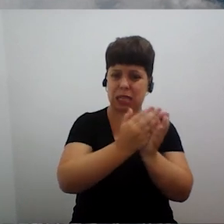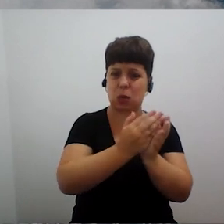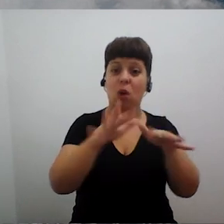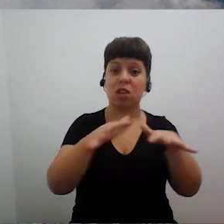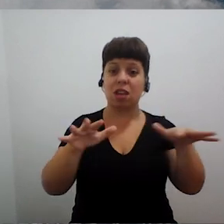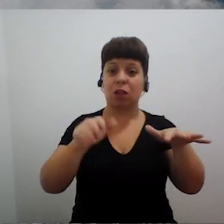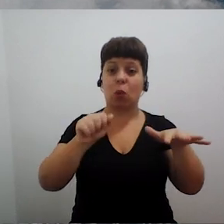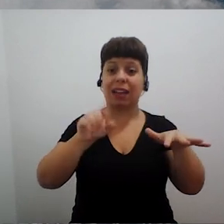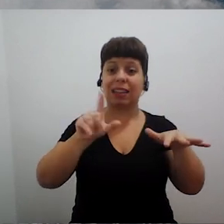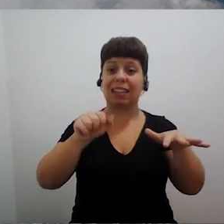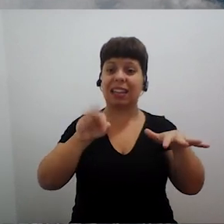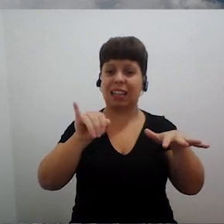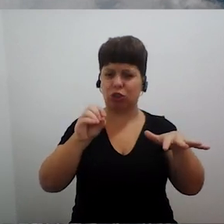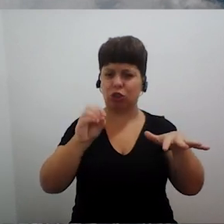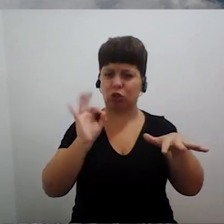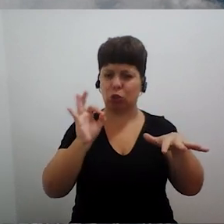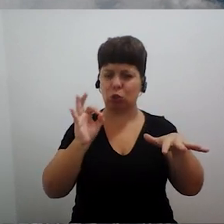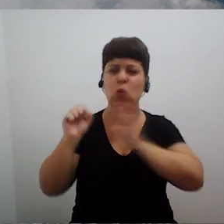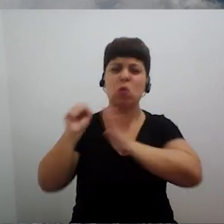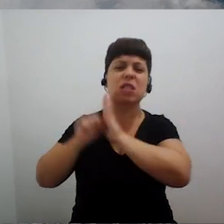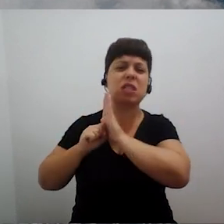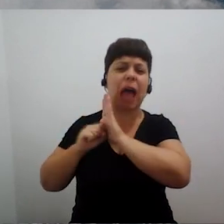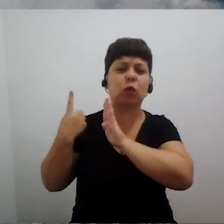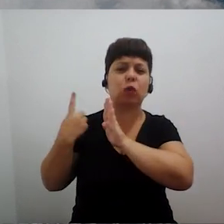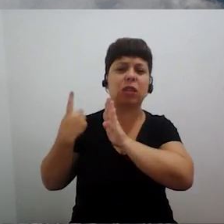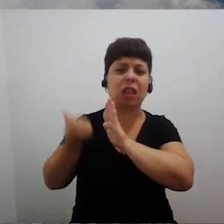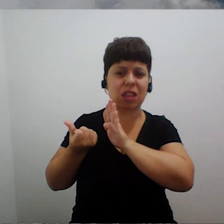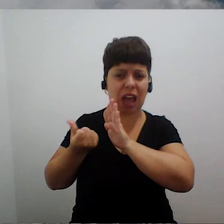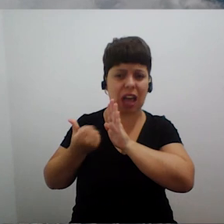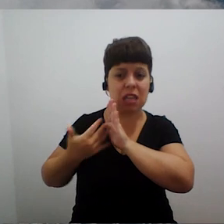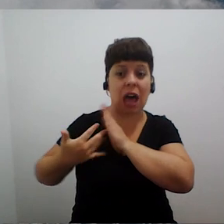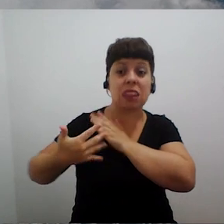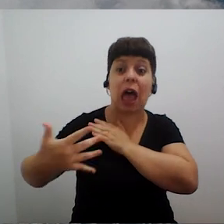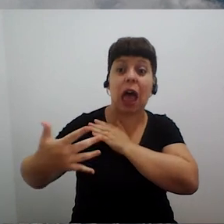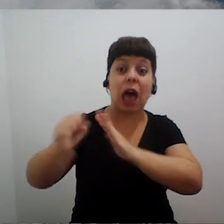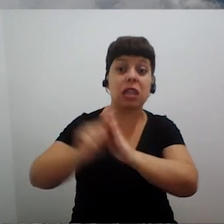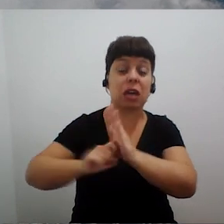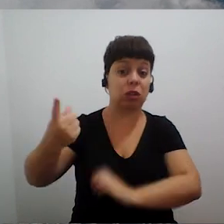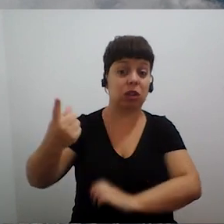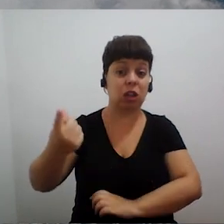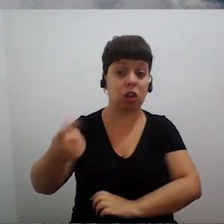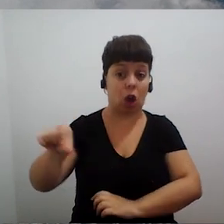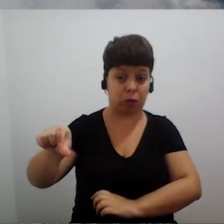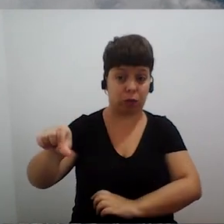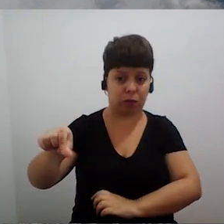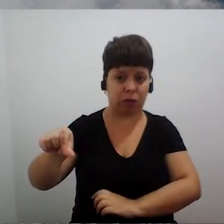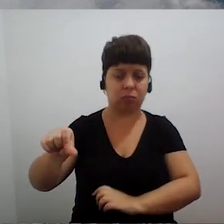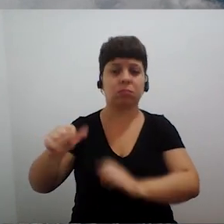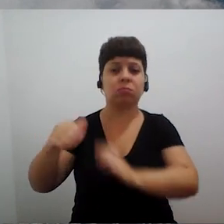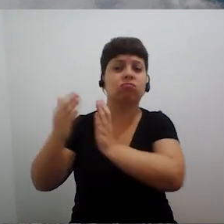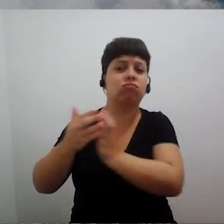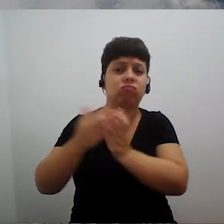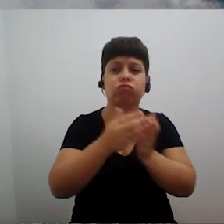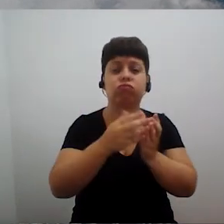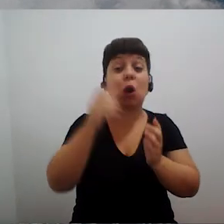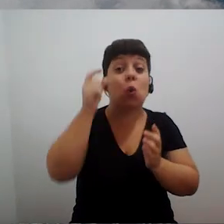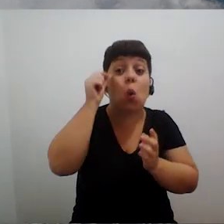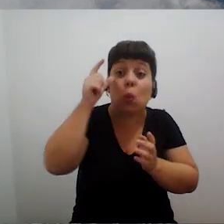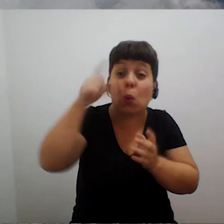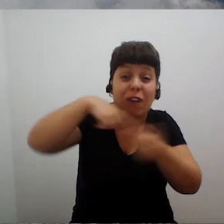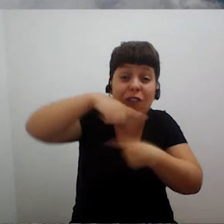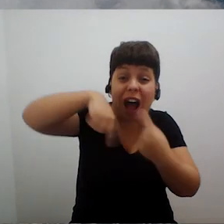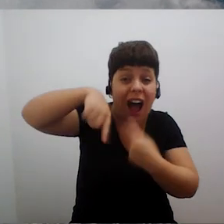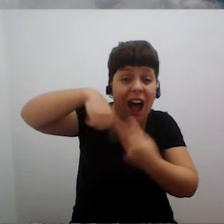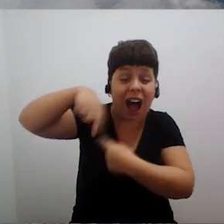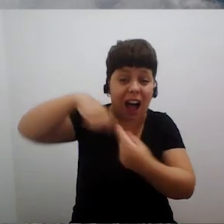isso entre os séculos 16 e 19 vieram todos juntos cada um com sua cosmogonia e com o passar do tempo